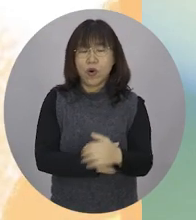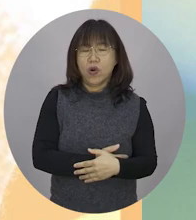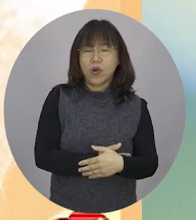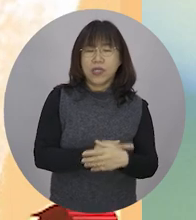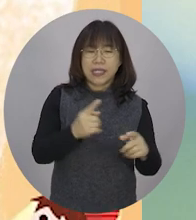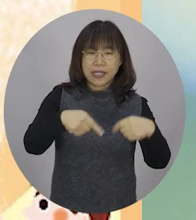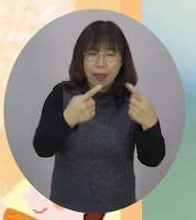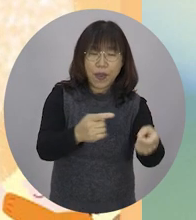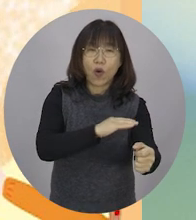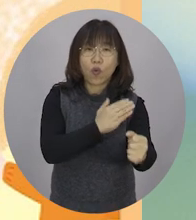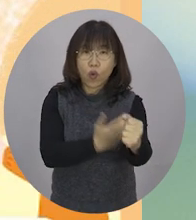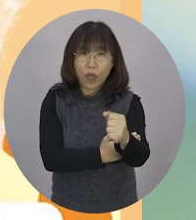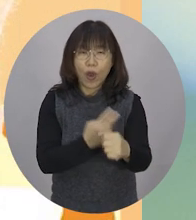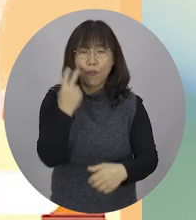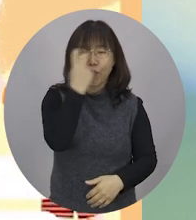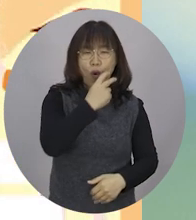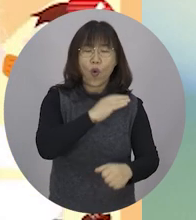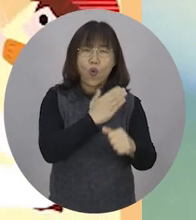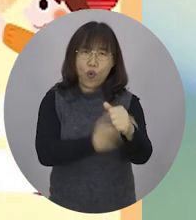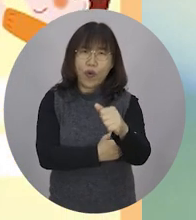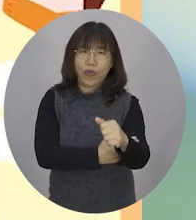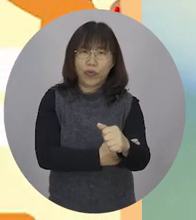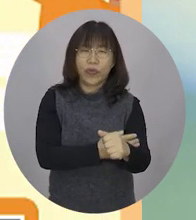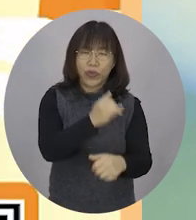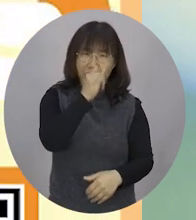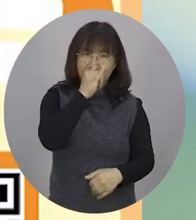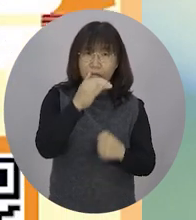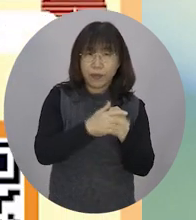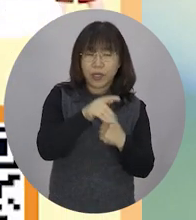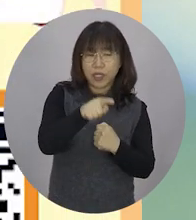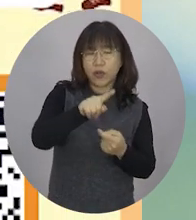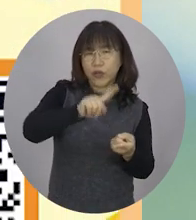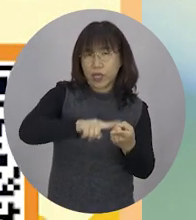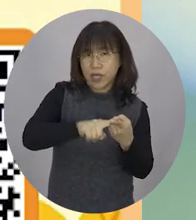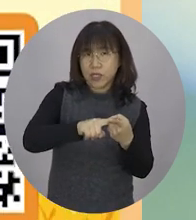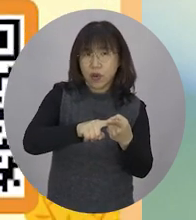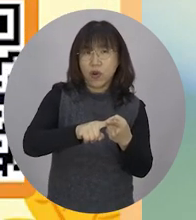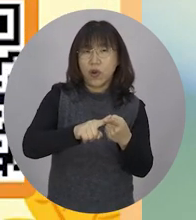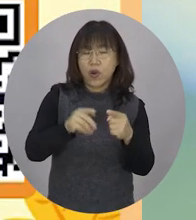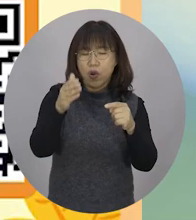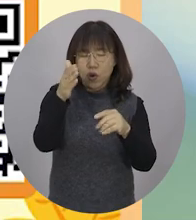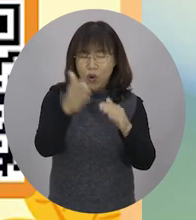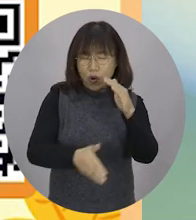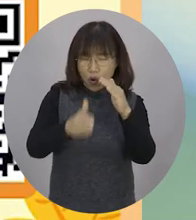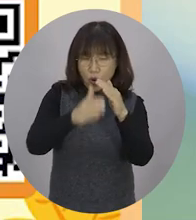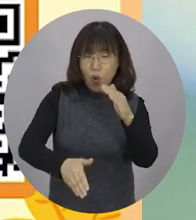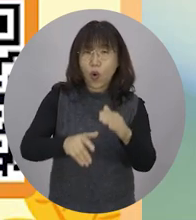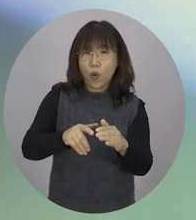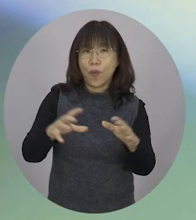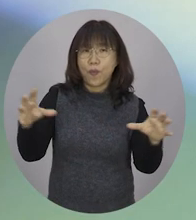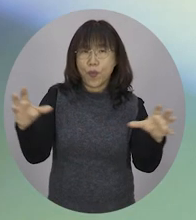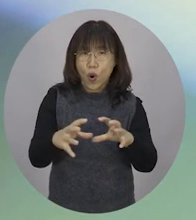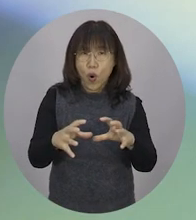自由な考えと意見であれば どんなものでも構いません。 公募期間は今月21日までであり